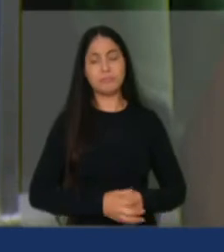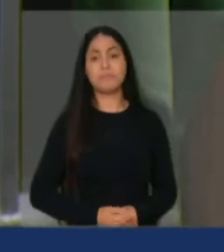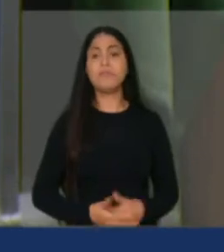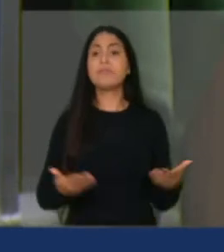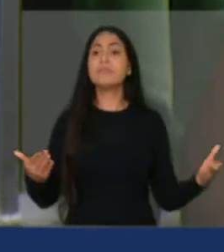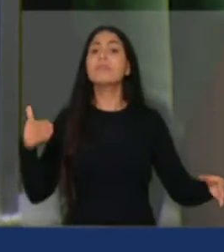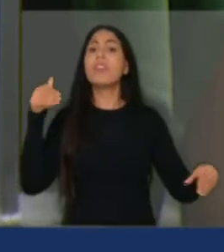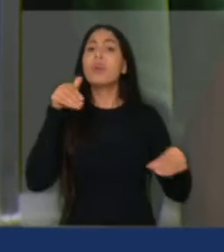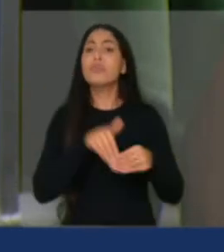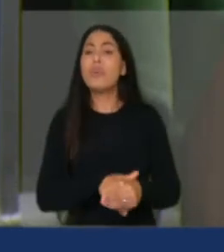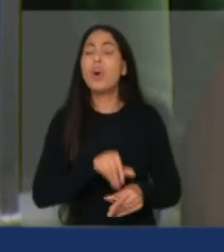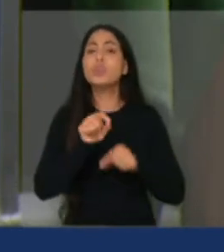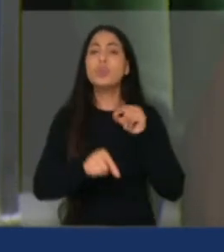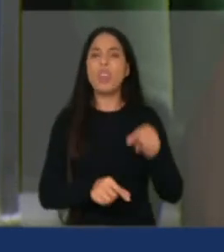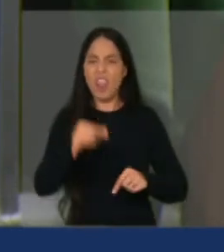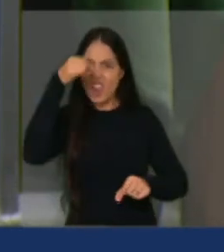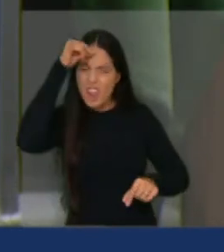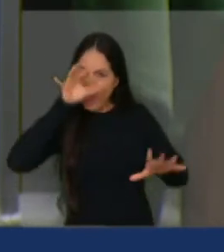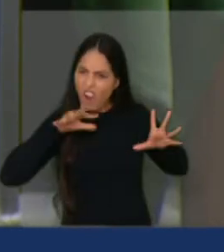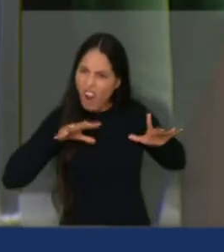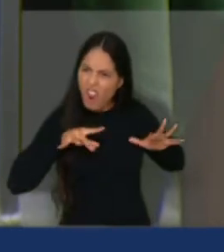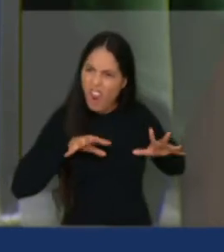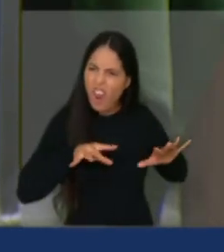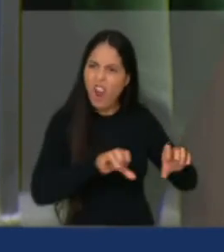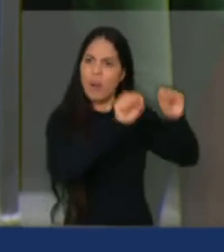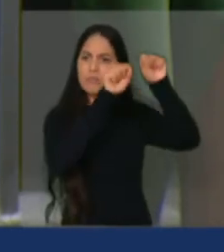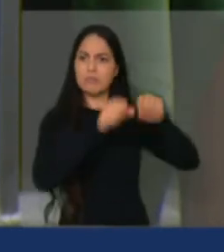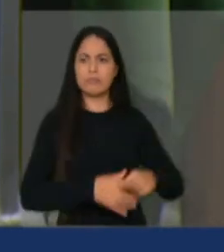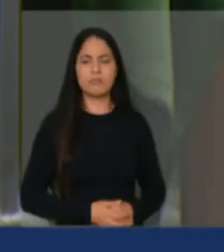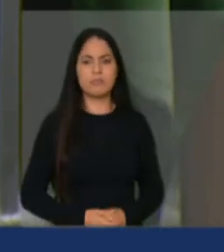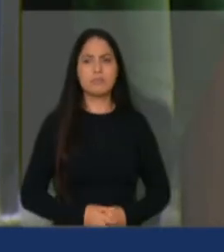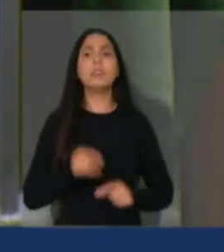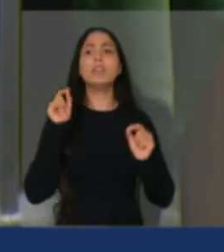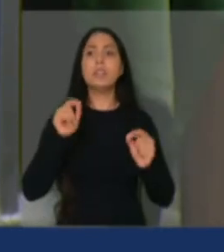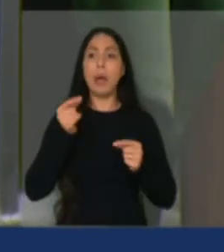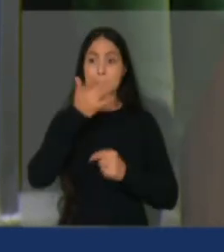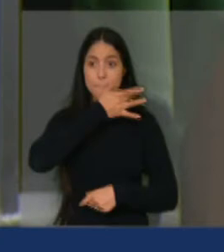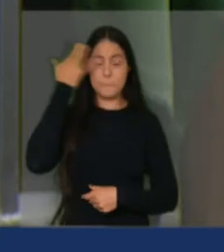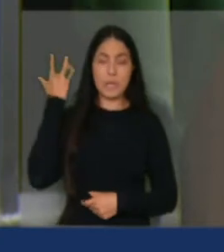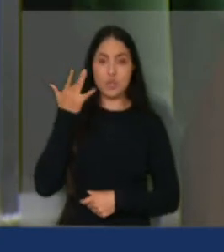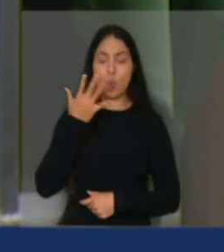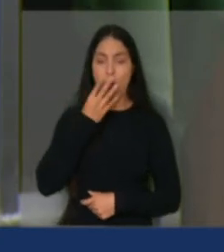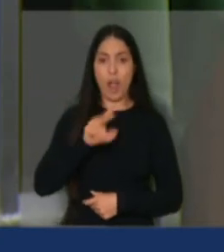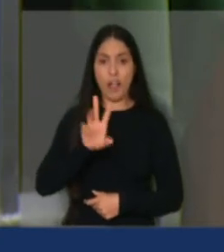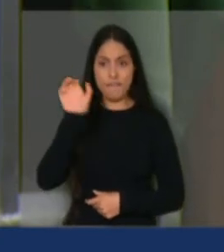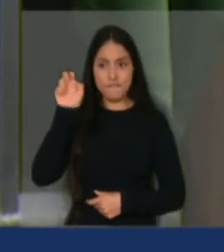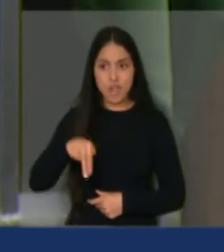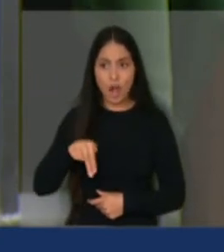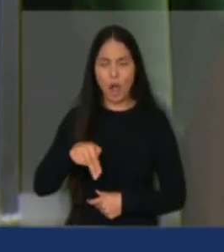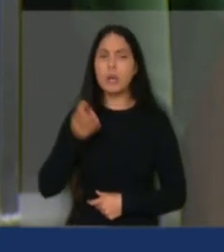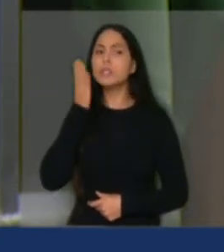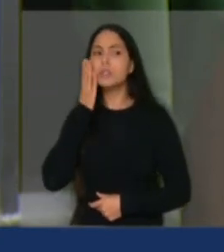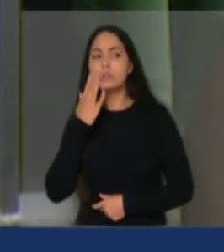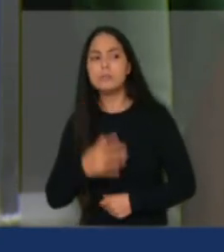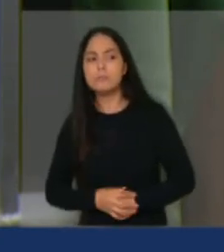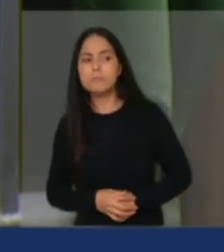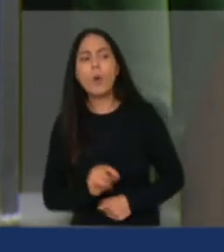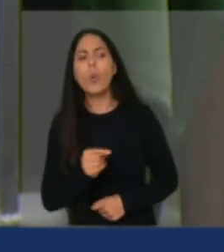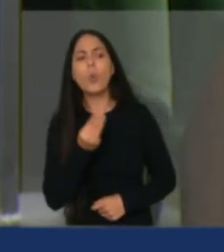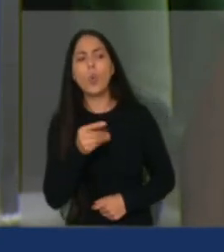PARA CONCLUIR, DE CURRAL O VOTO ONDE O DONO DA VAN VAI QUERER SABER COMO VOTOU SEUS FUNCIONÁRIOS, PODE TER